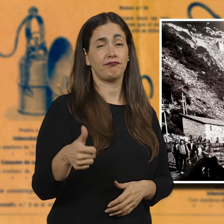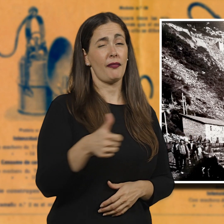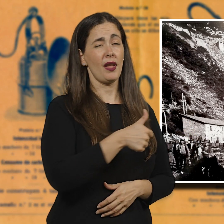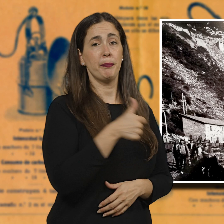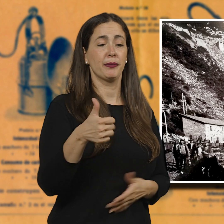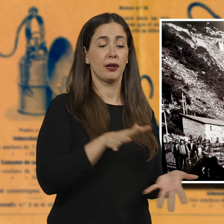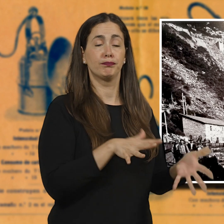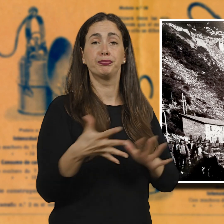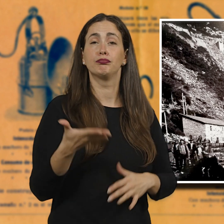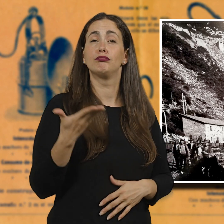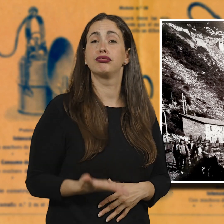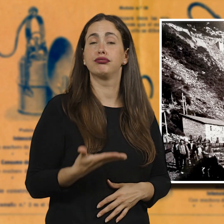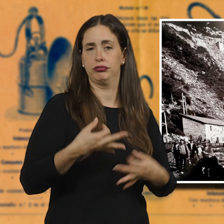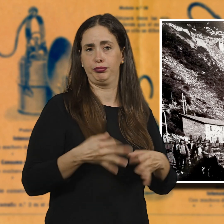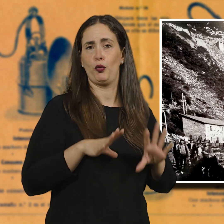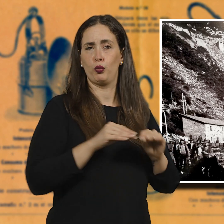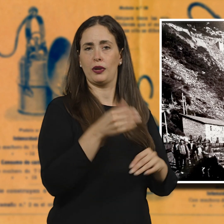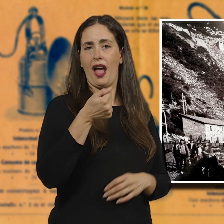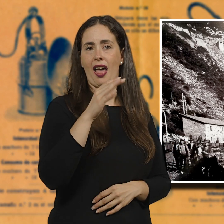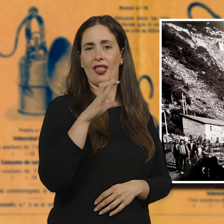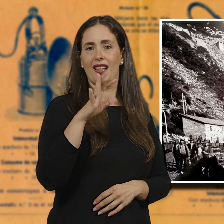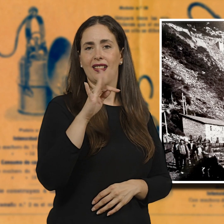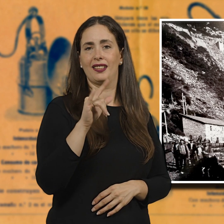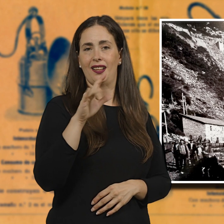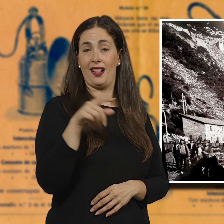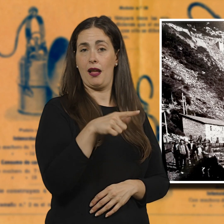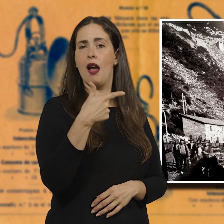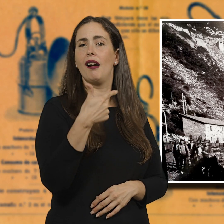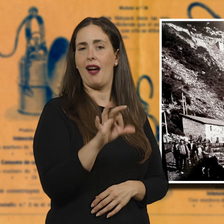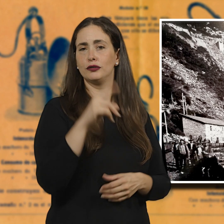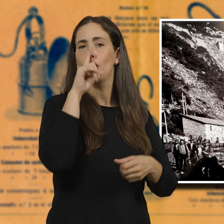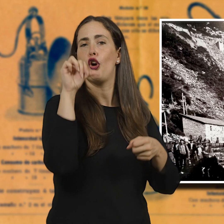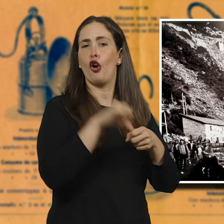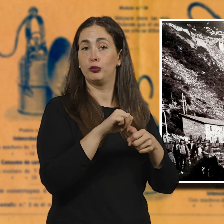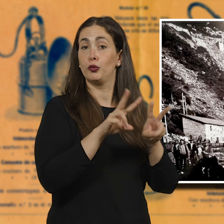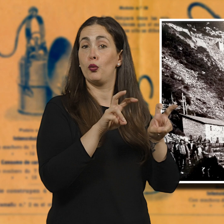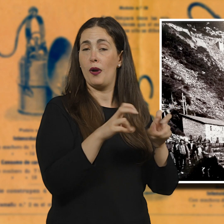La primera aplicació important va ser l’acetilè, un nou gas combustible